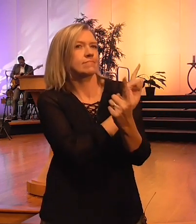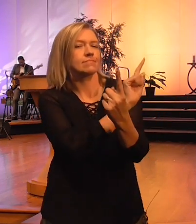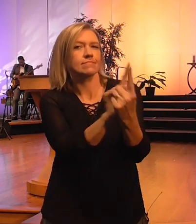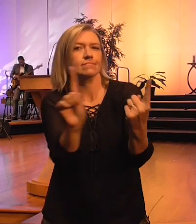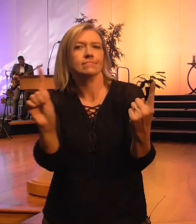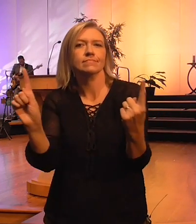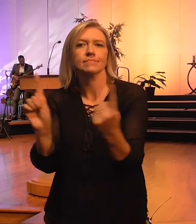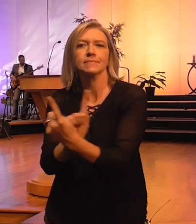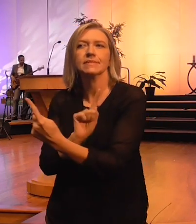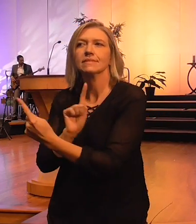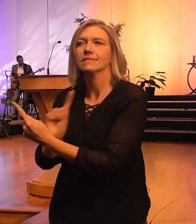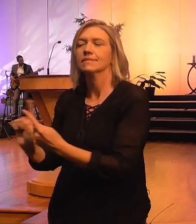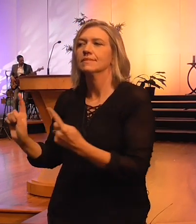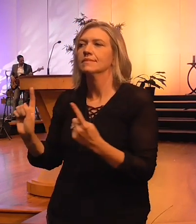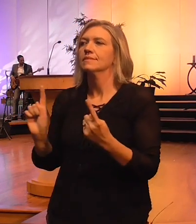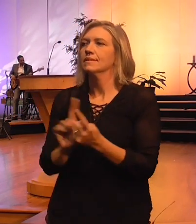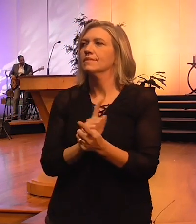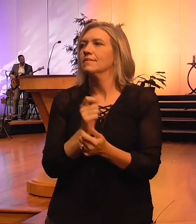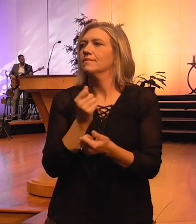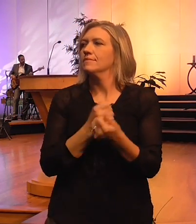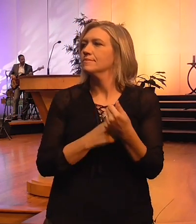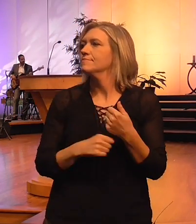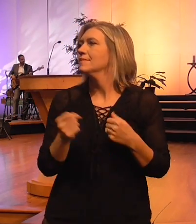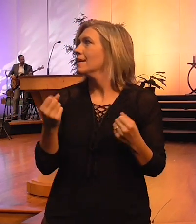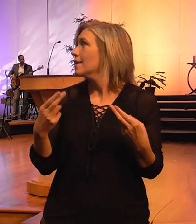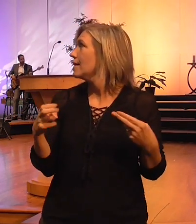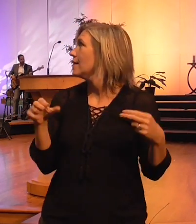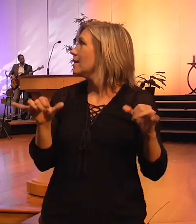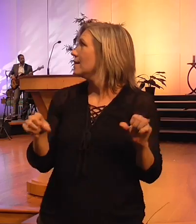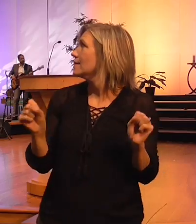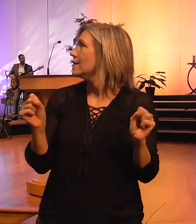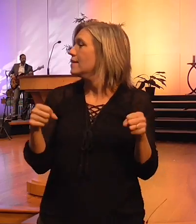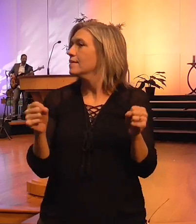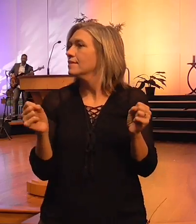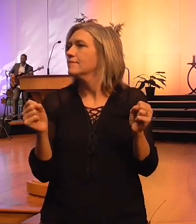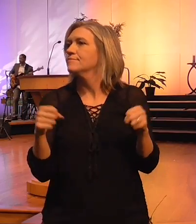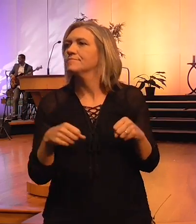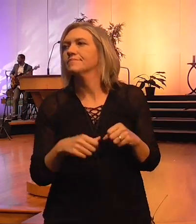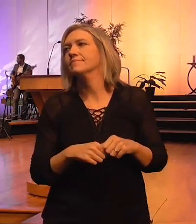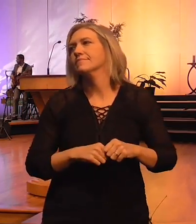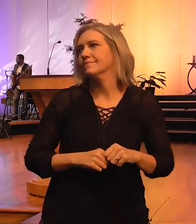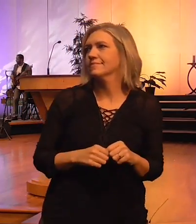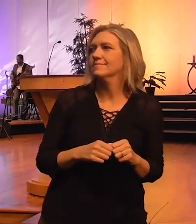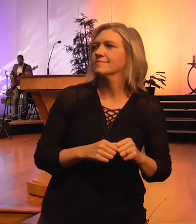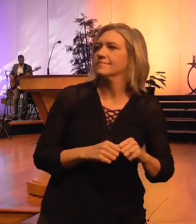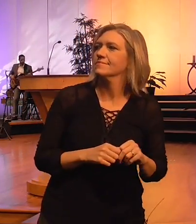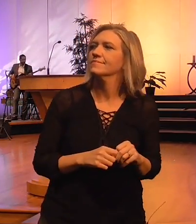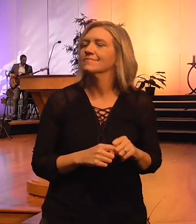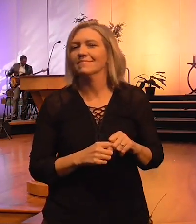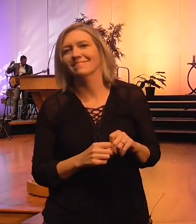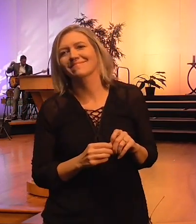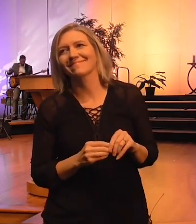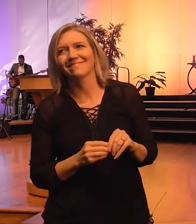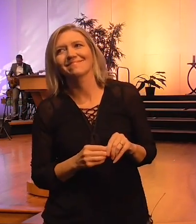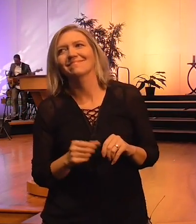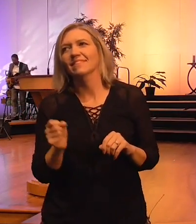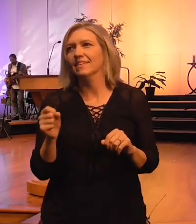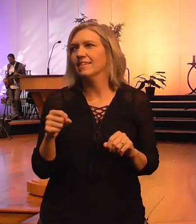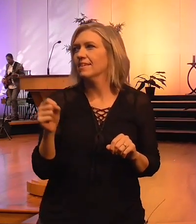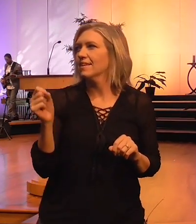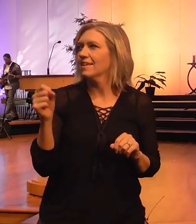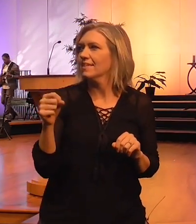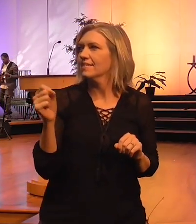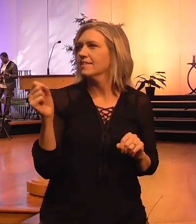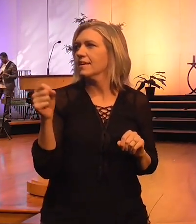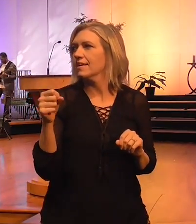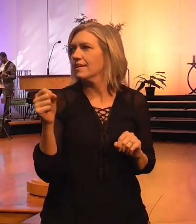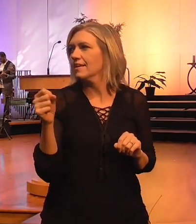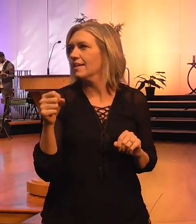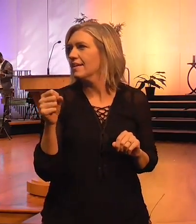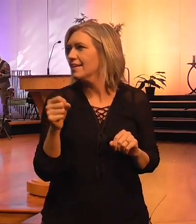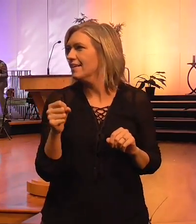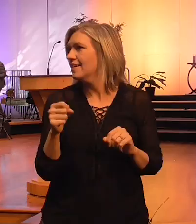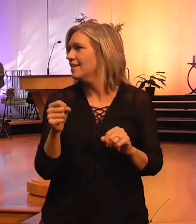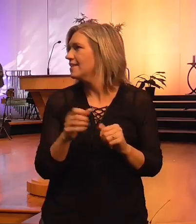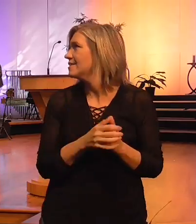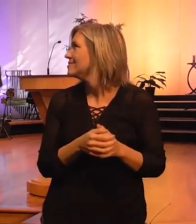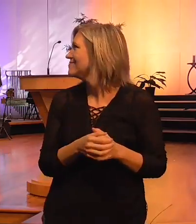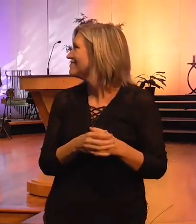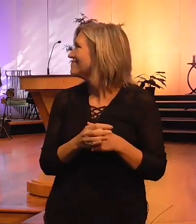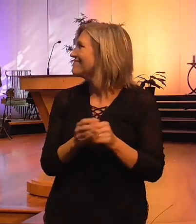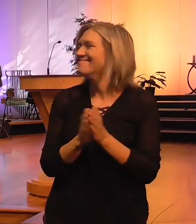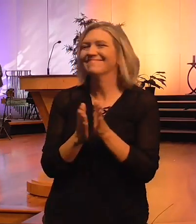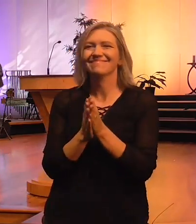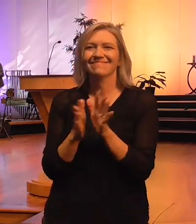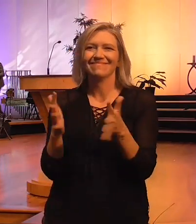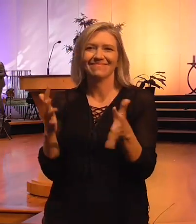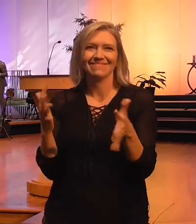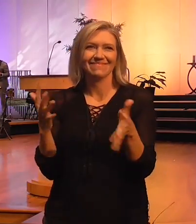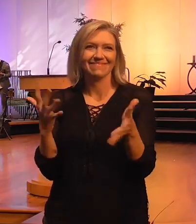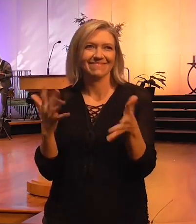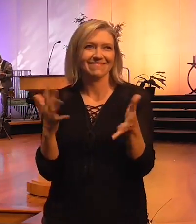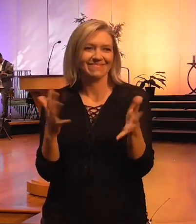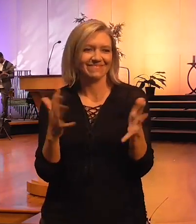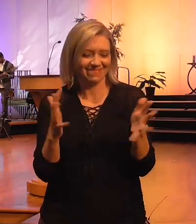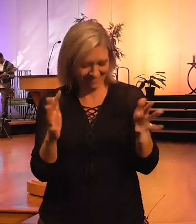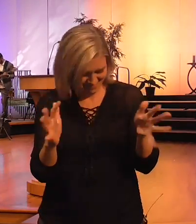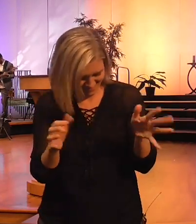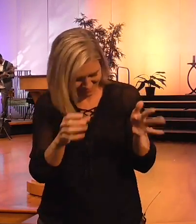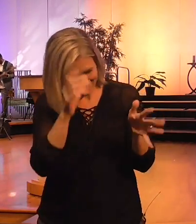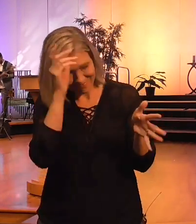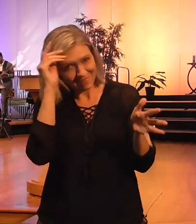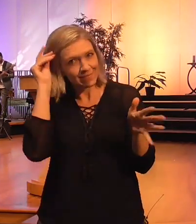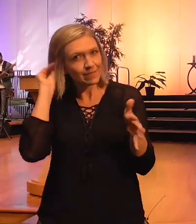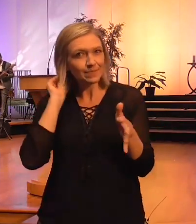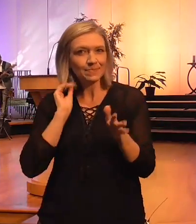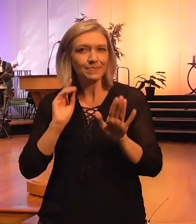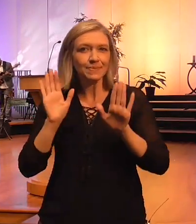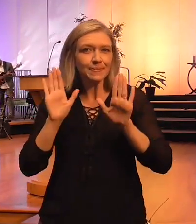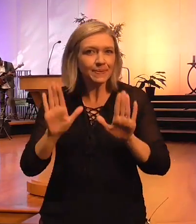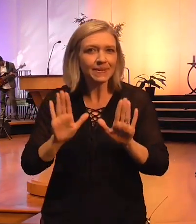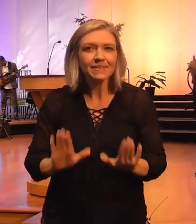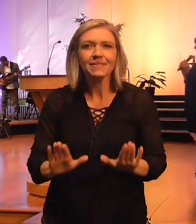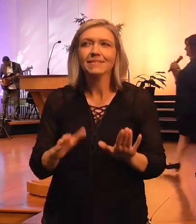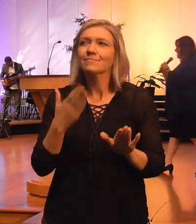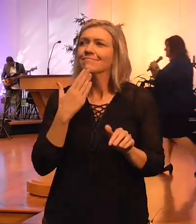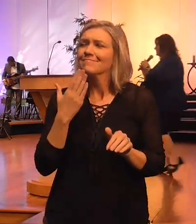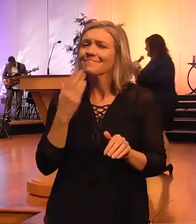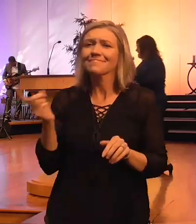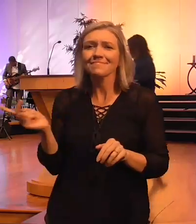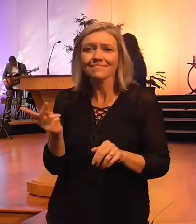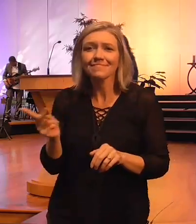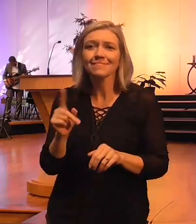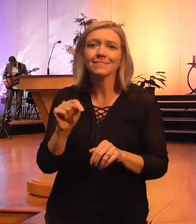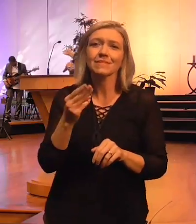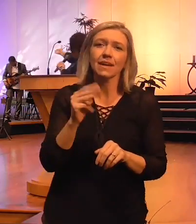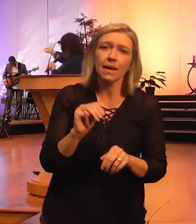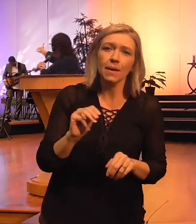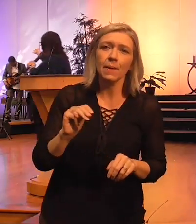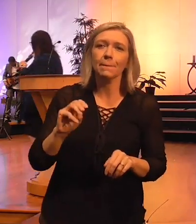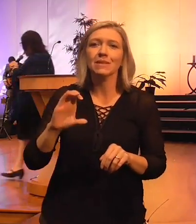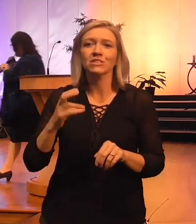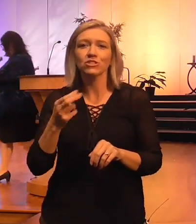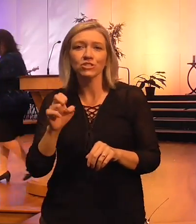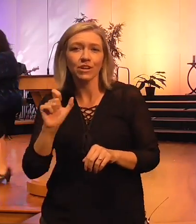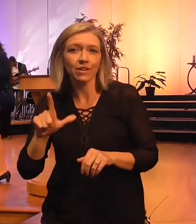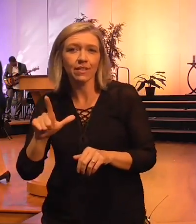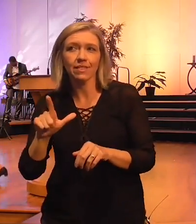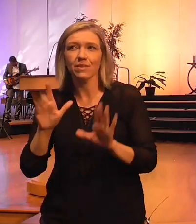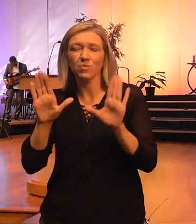todos, maravilloso trabajo, muchas gracias, Tom y Cheryl y nuestra maravillosa banda Sí, qué gran